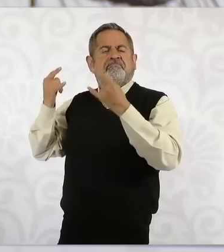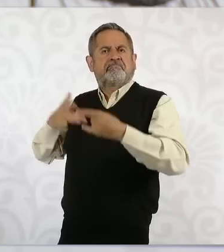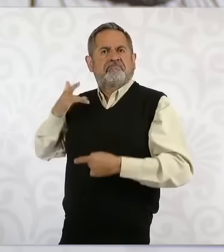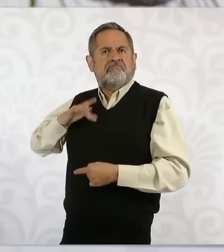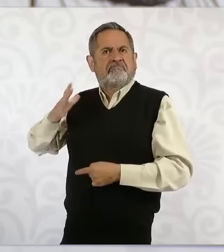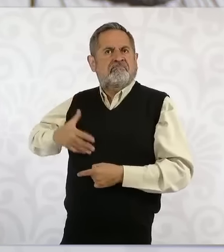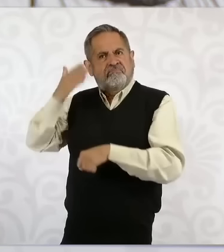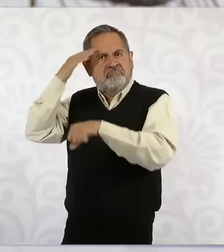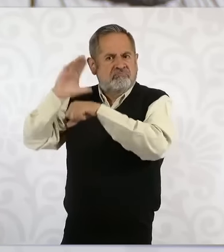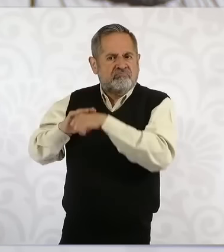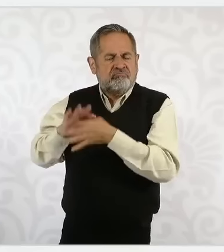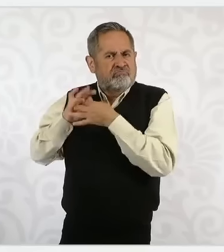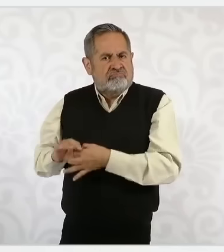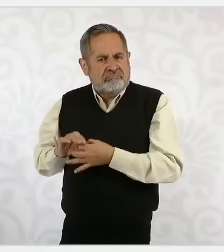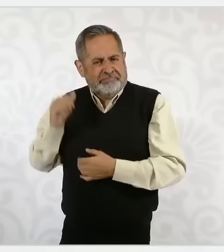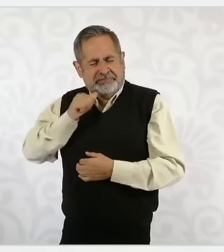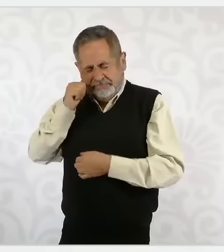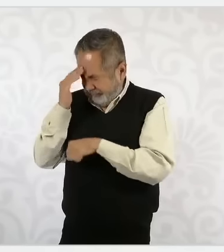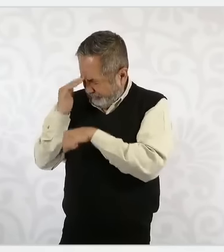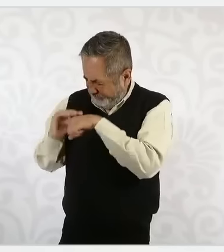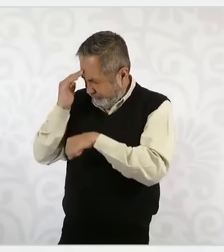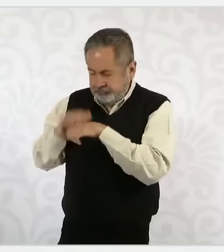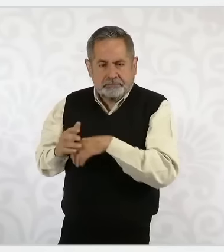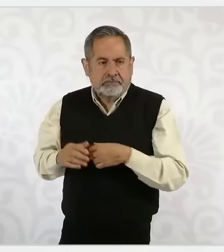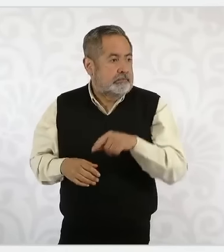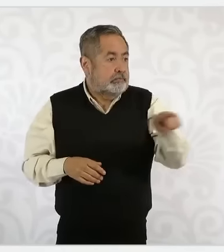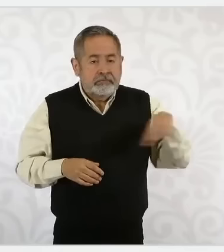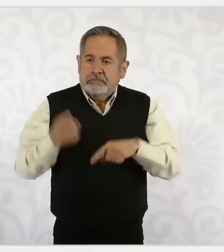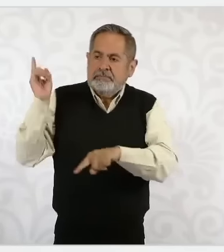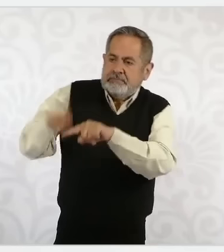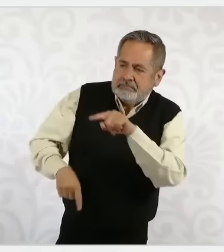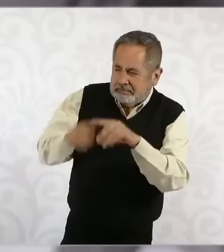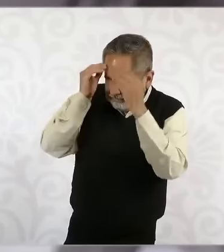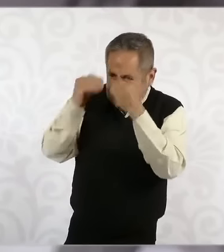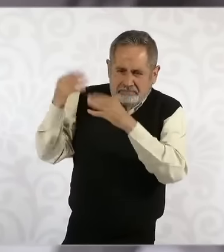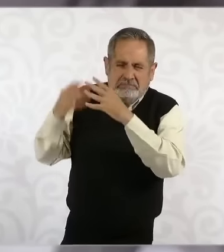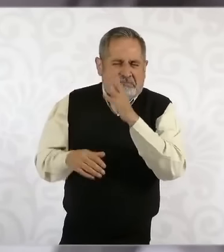que siempre ha estado ahí, muy difícil. No hay país en el mundo que haya tenido